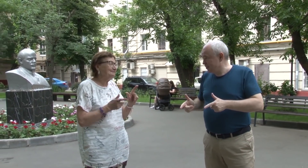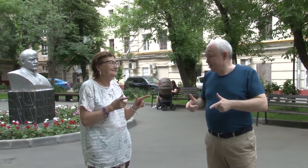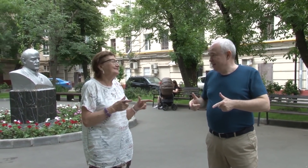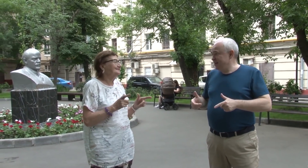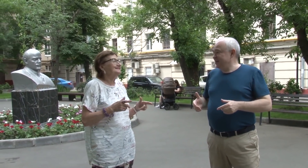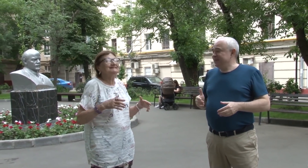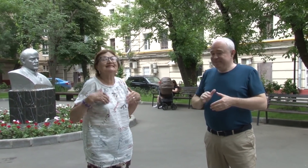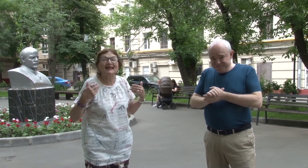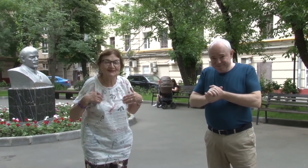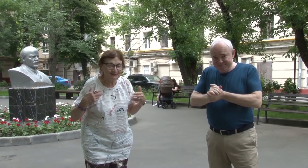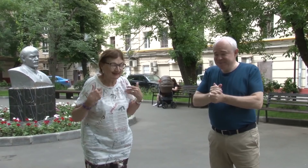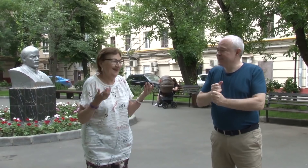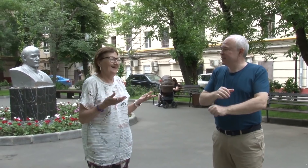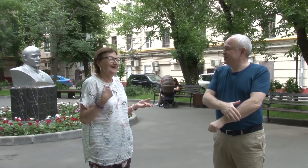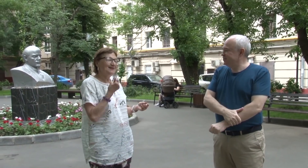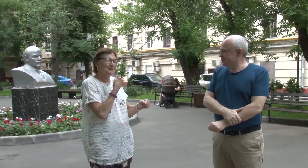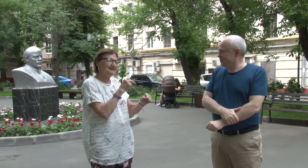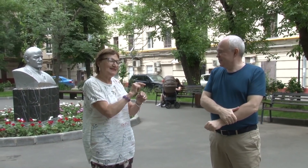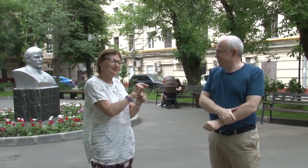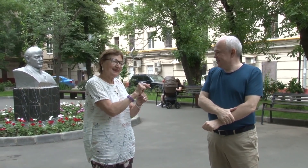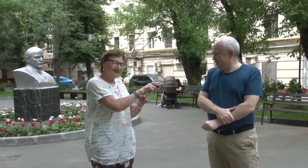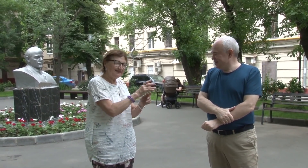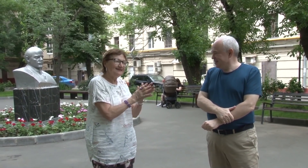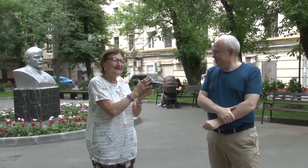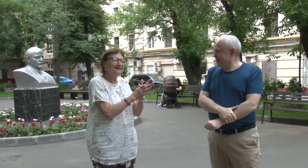Да. Здравствуйте! Хочу сначала немного подправить.